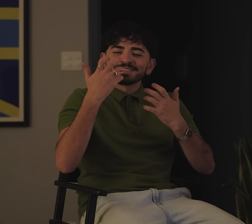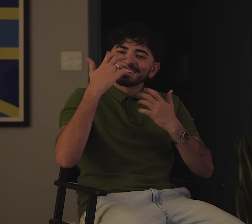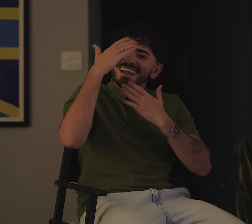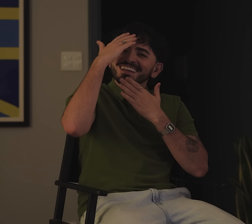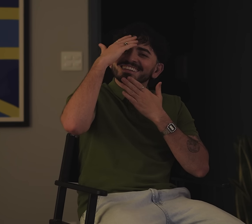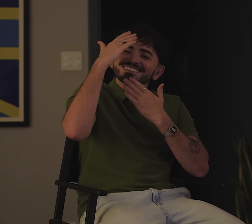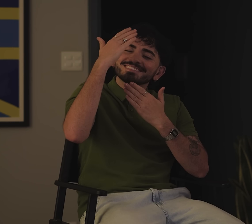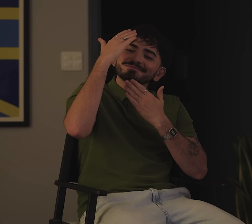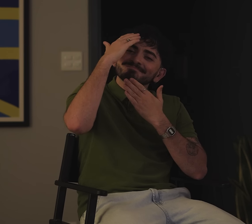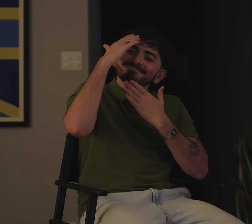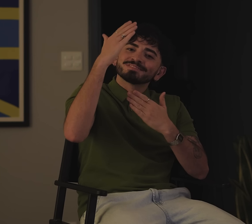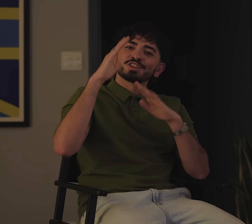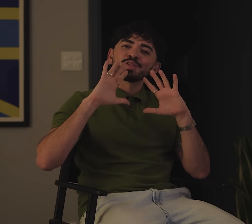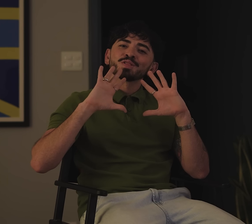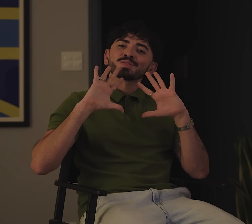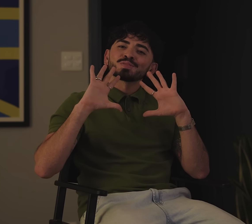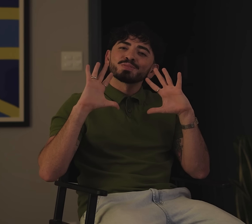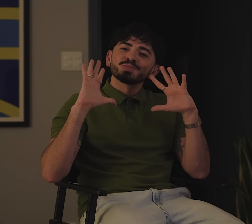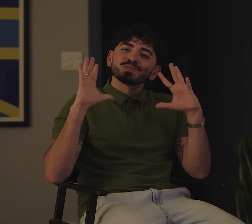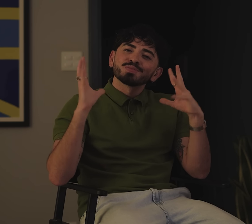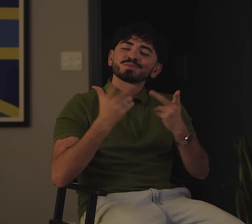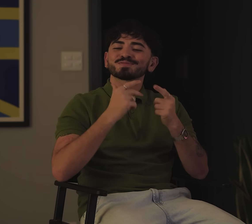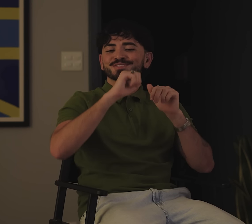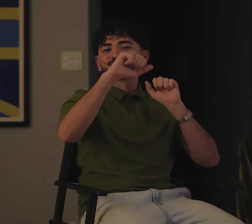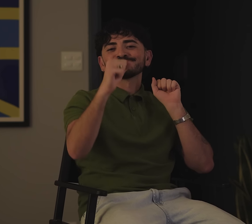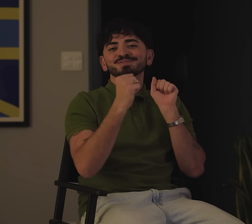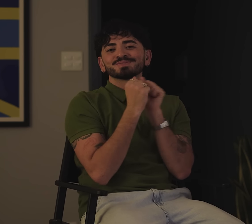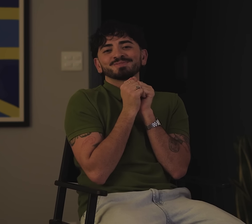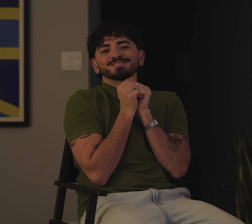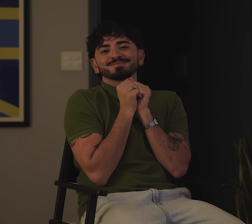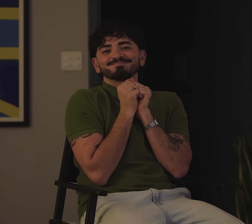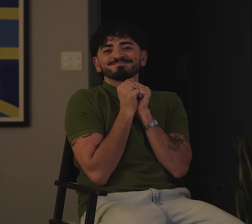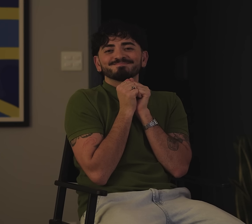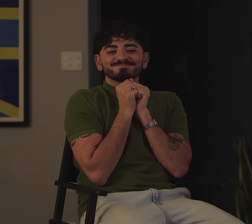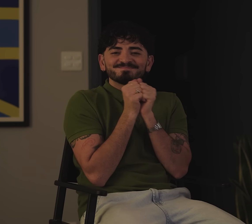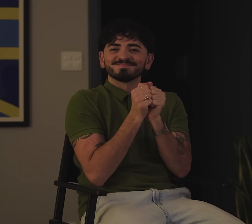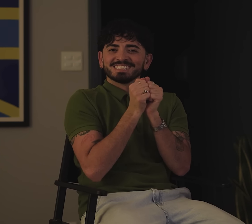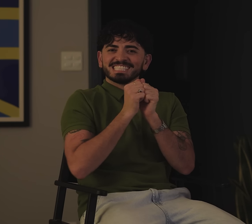Obrigado a cada pessoa que acreditou em mim, teve coragem,